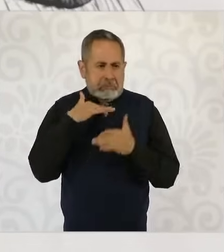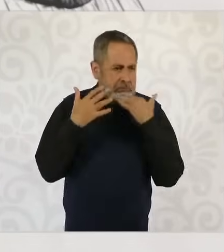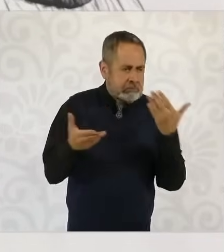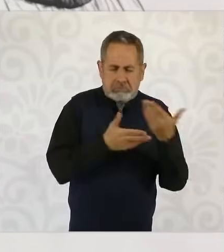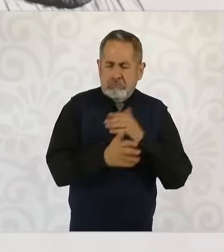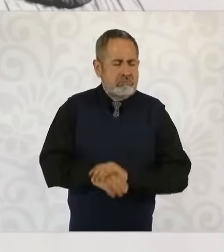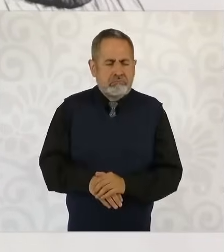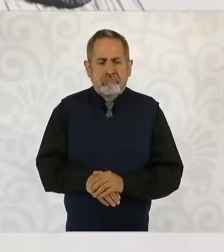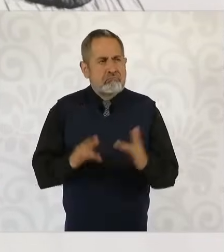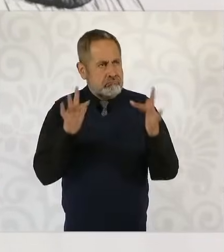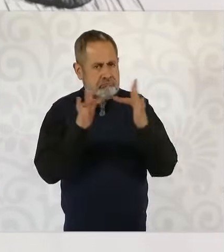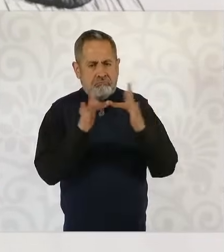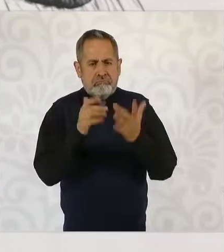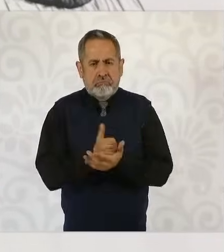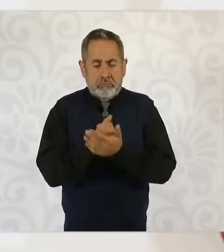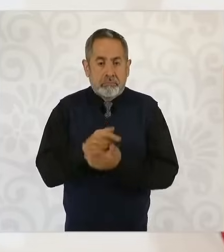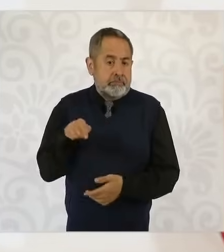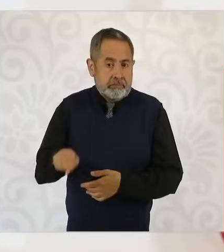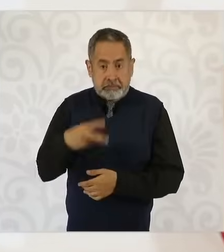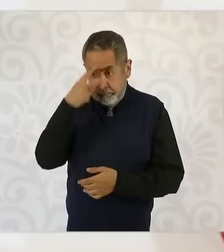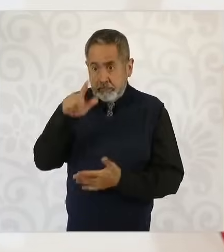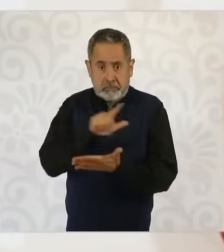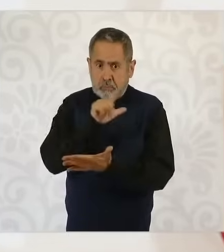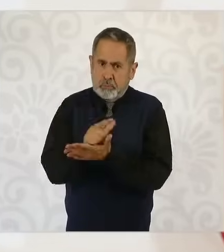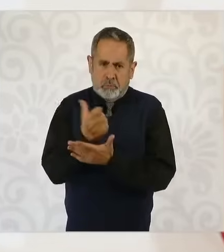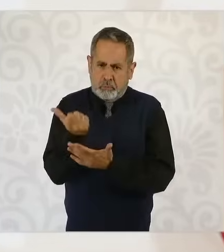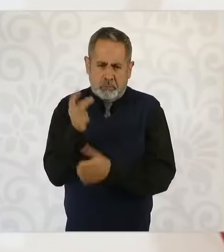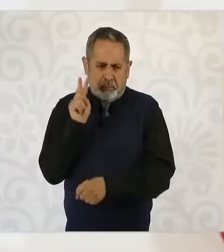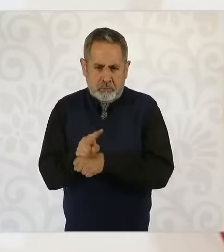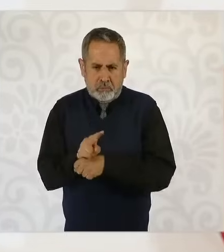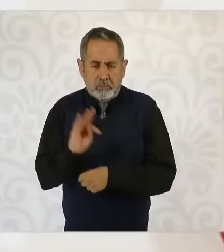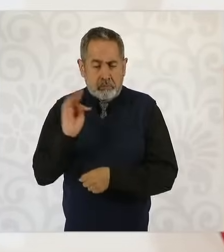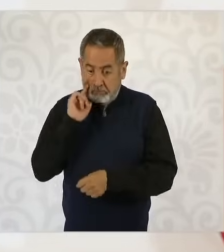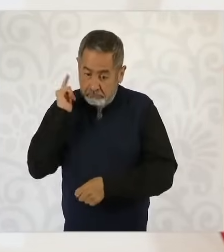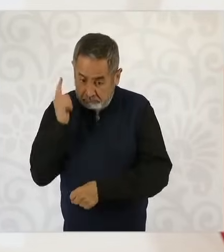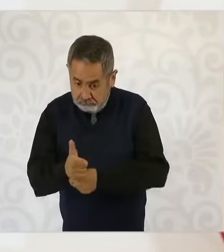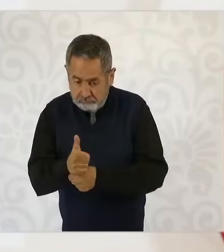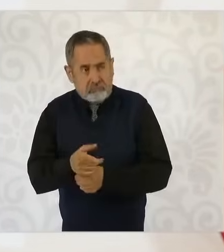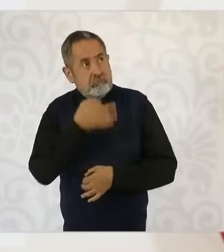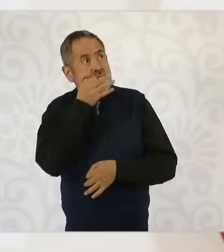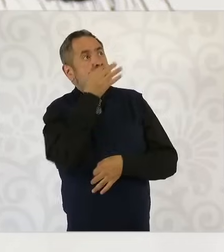muy fuerte en México contra el abado pero si se encuentra que hay pues hay comunicación